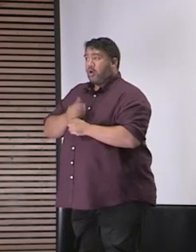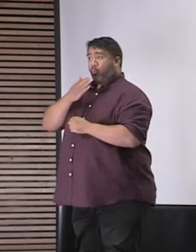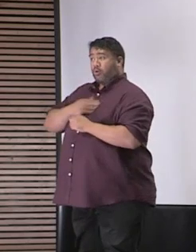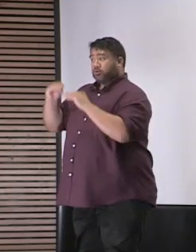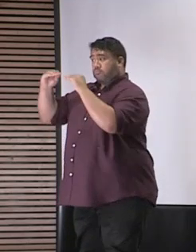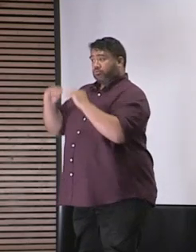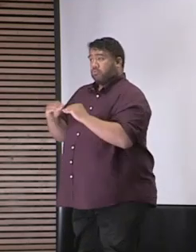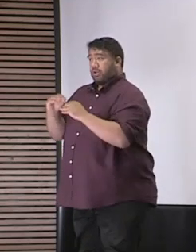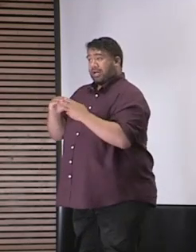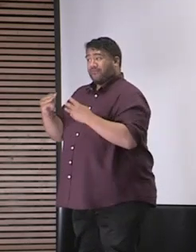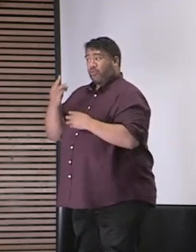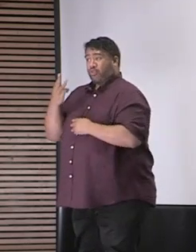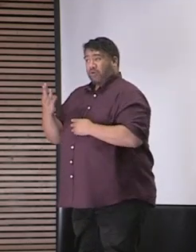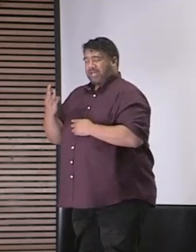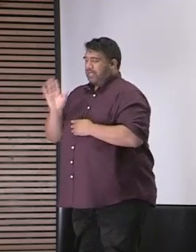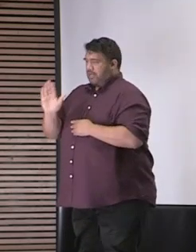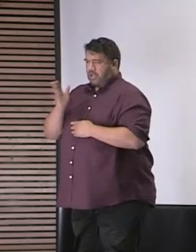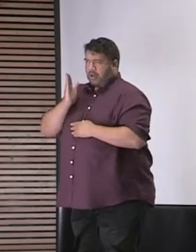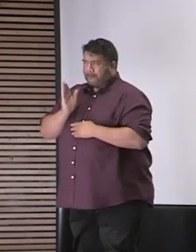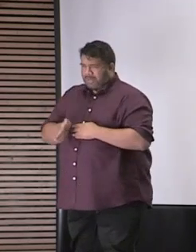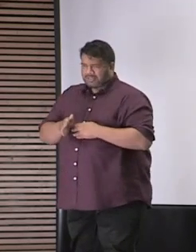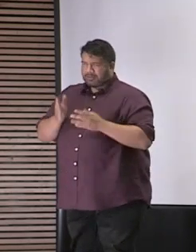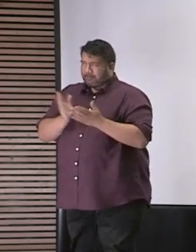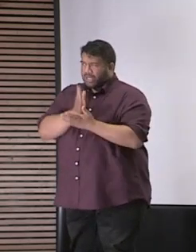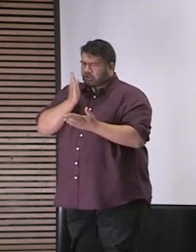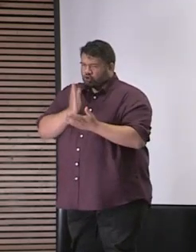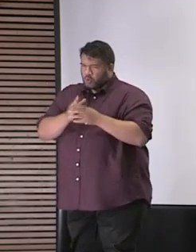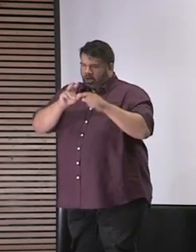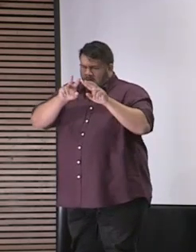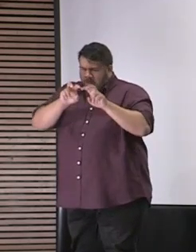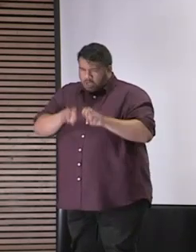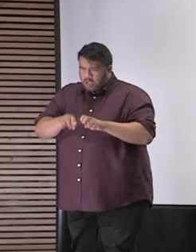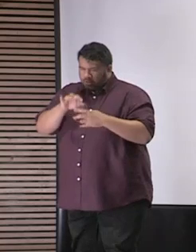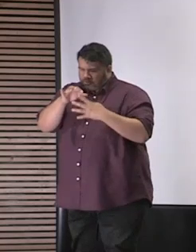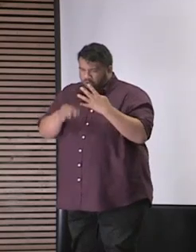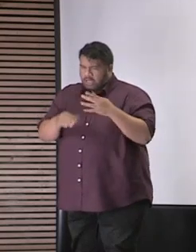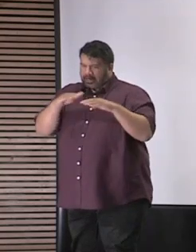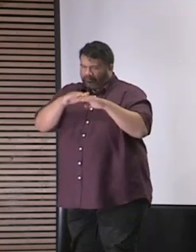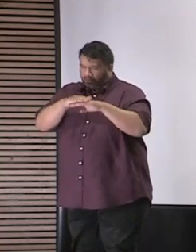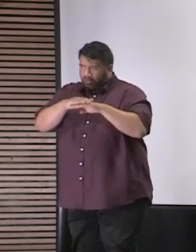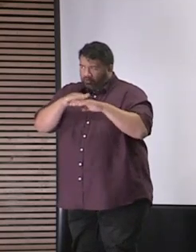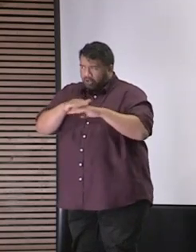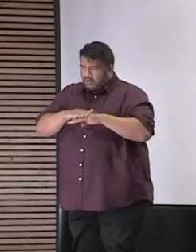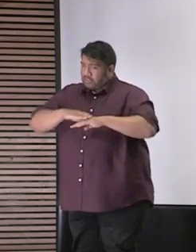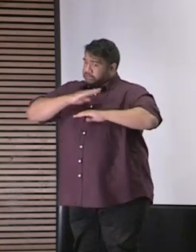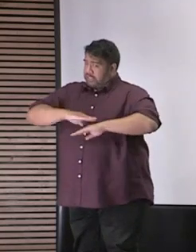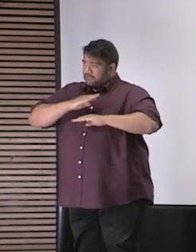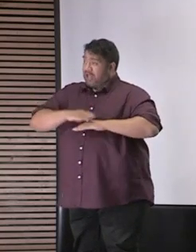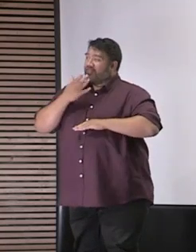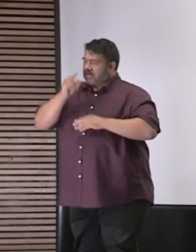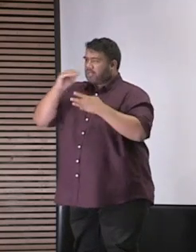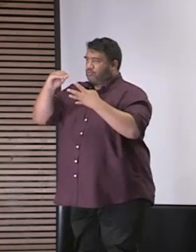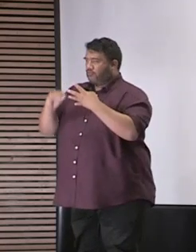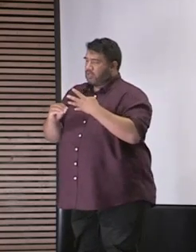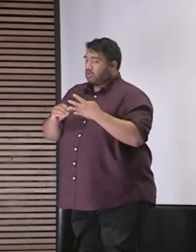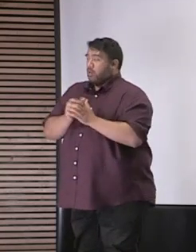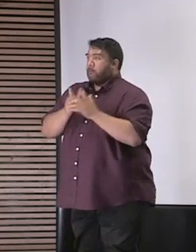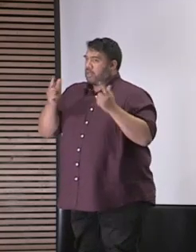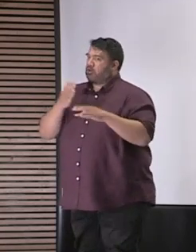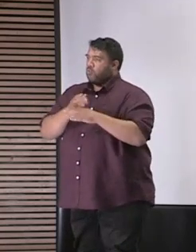hacia abajo? Jacinda Ardern: